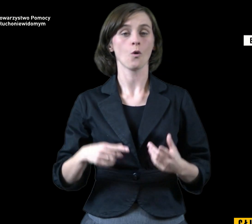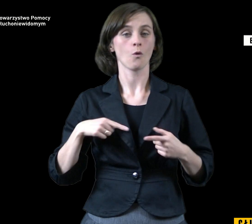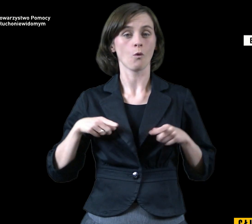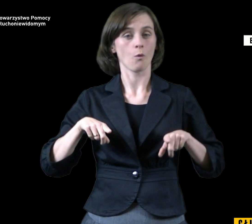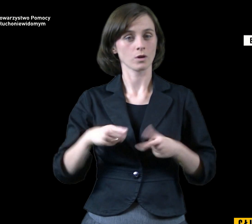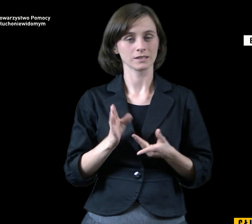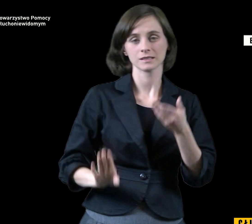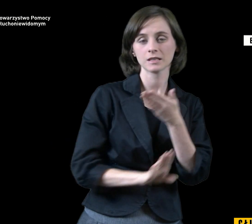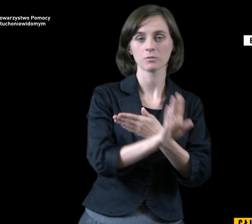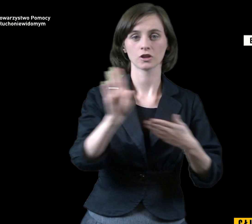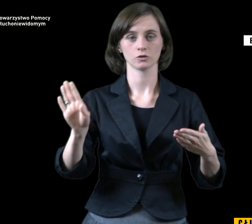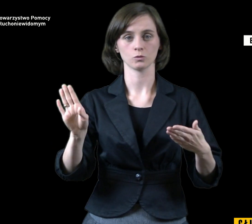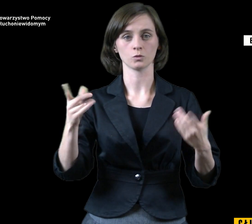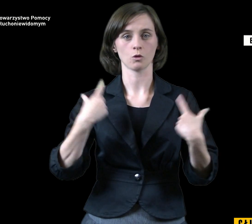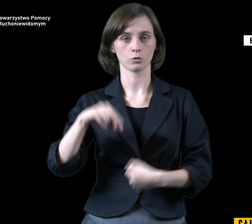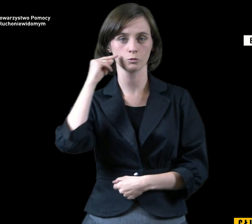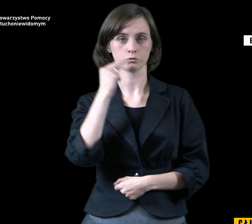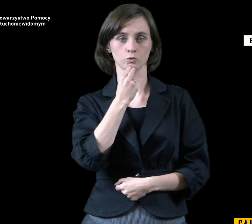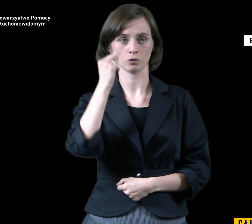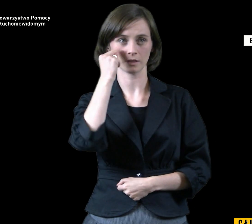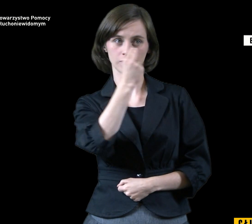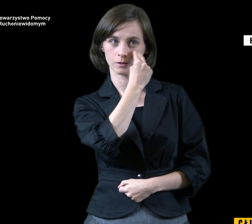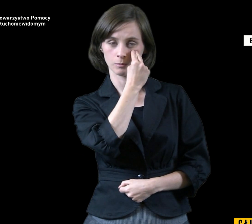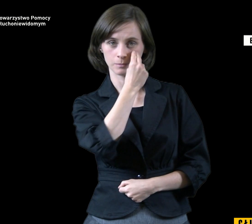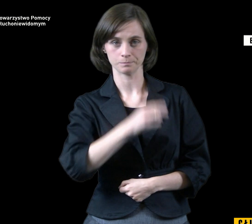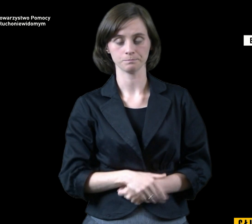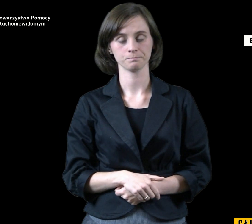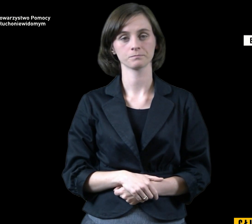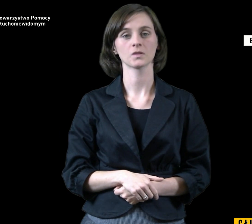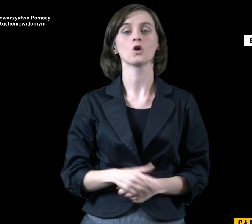Reprezentuje ponadto interesy głuchoniewidomych na forum państwowym.